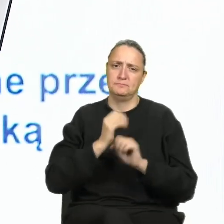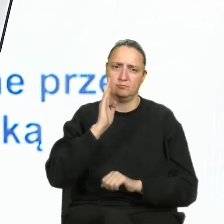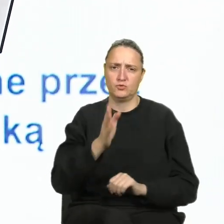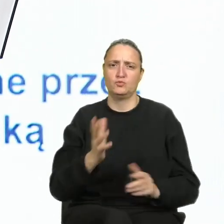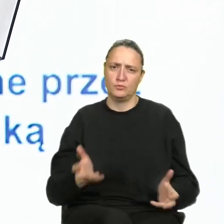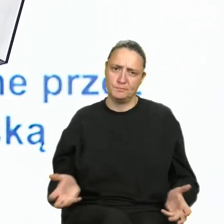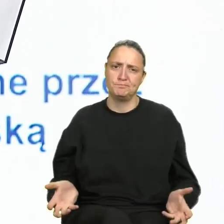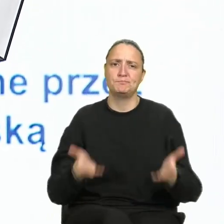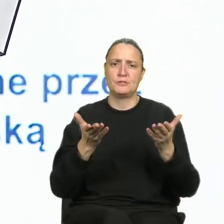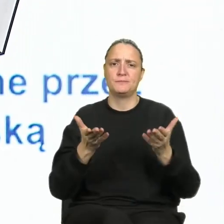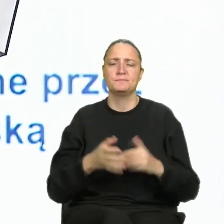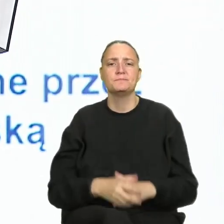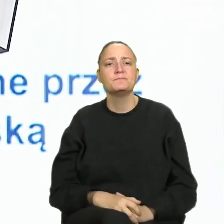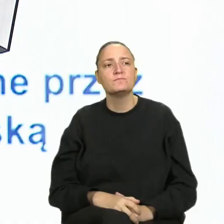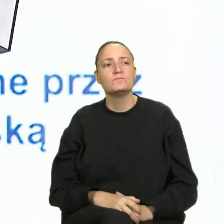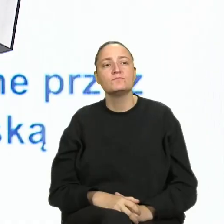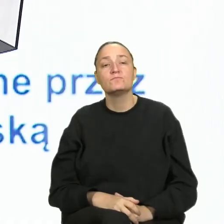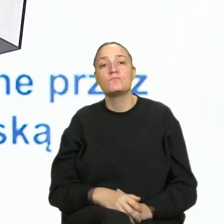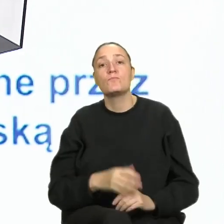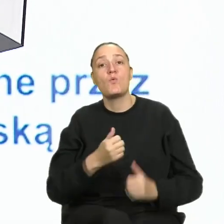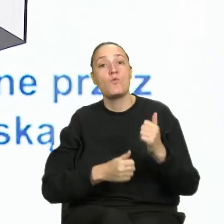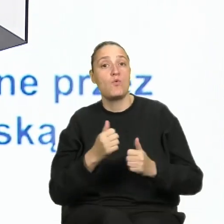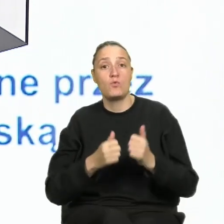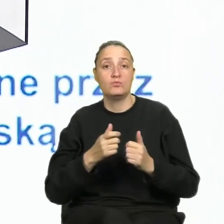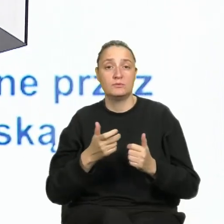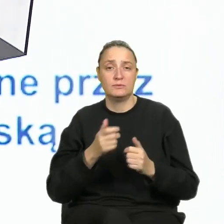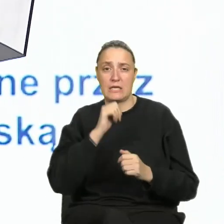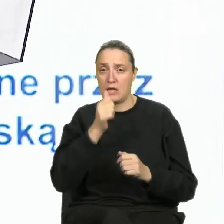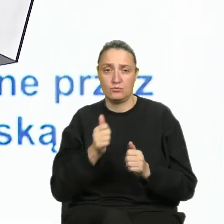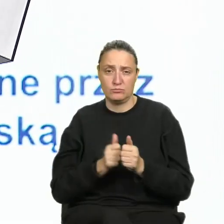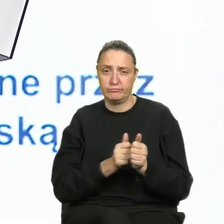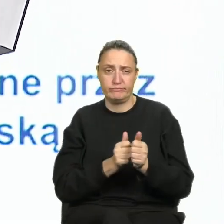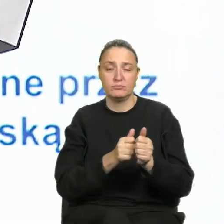Celem konkursu Euroguidance jest docenienie doradców